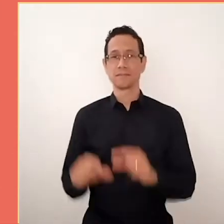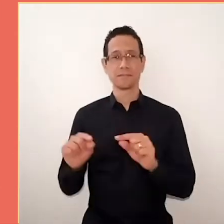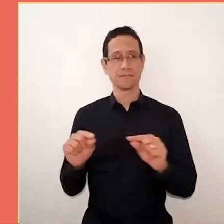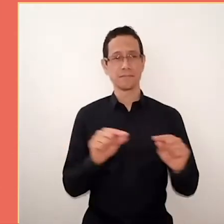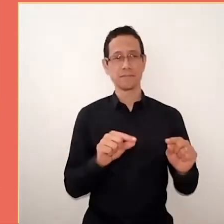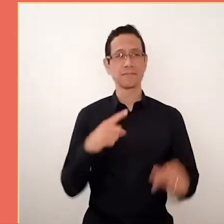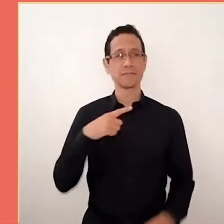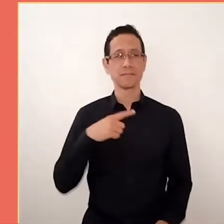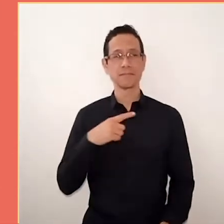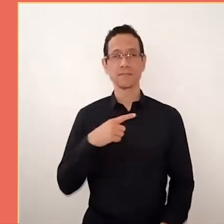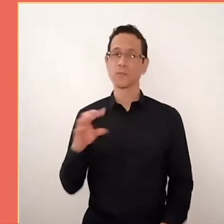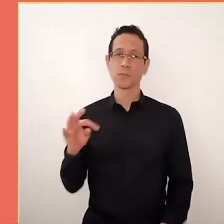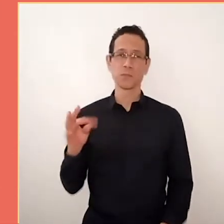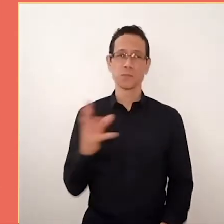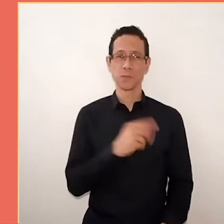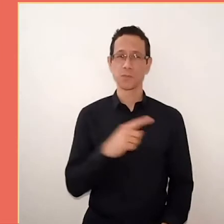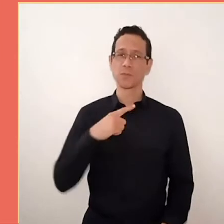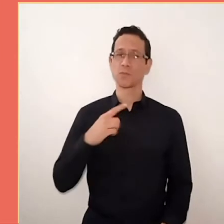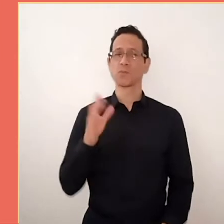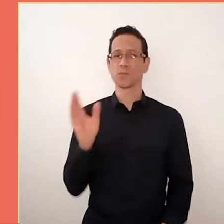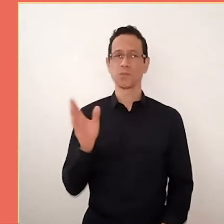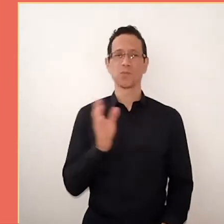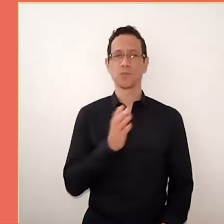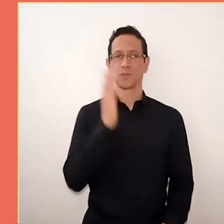eu acho que todo mundo, em algum momento, já leu "A Importância do Ato de Ler".